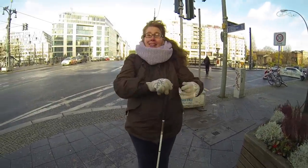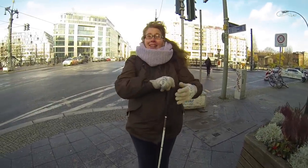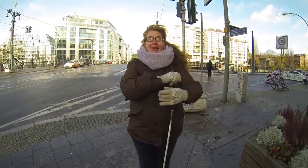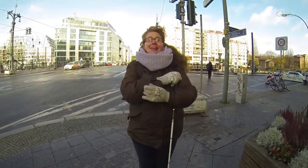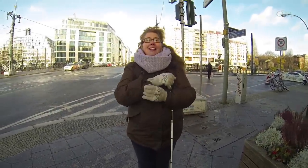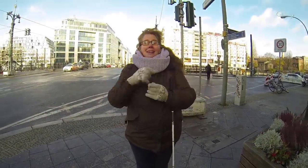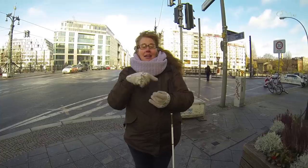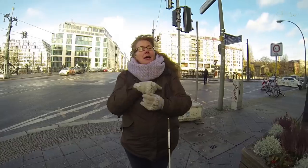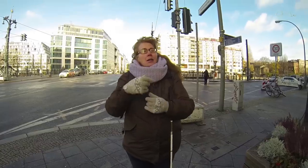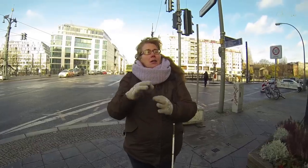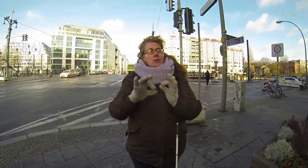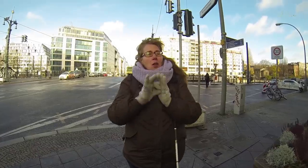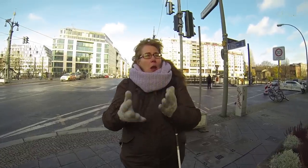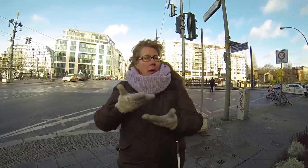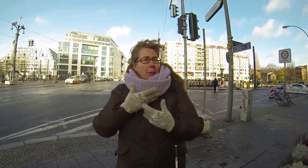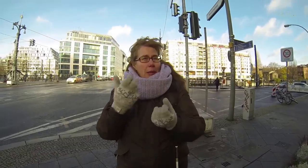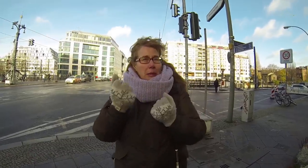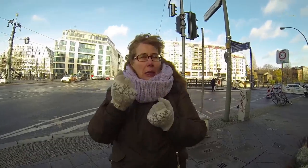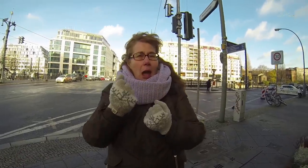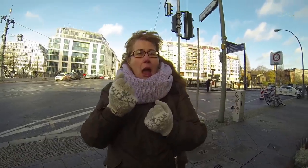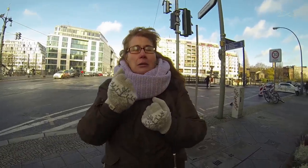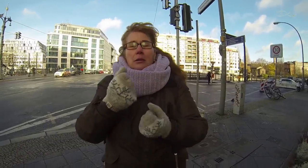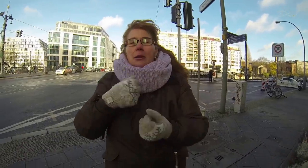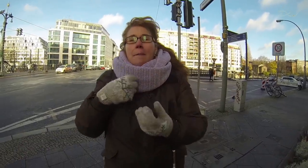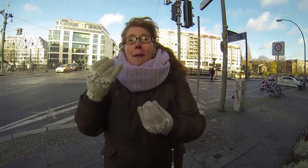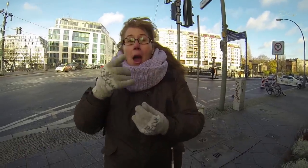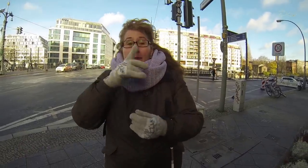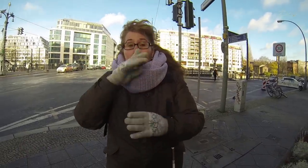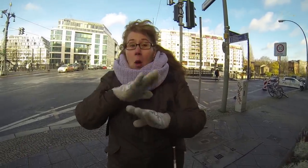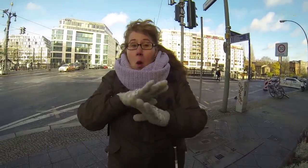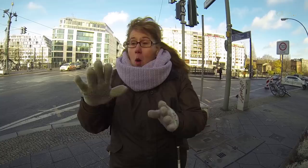Der Stock gibt mir Sicherheit. Ich merke, wenn ich ohne Stock unterwegs bin, muss ich noch mehr aufpassen